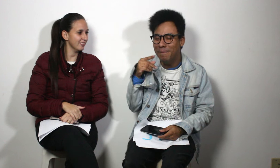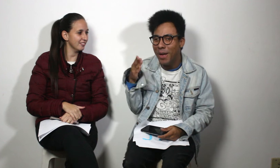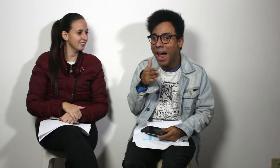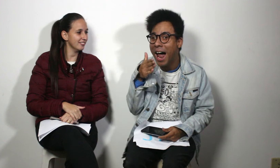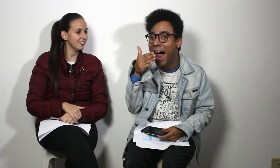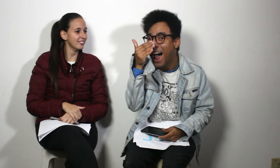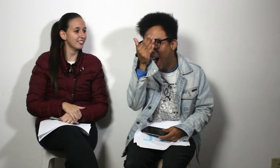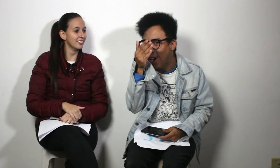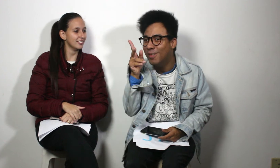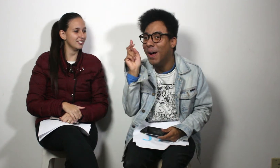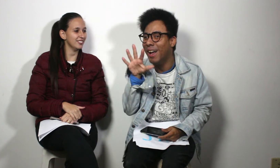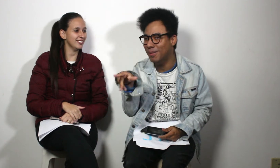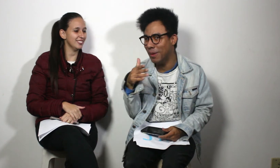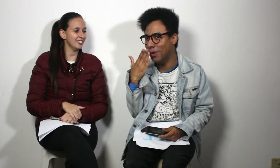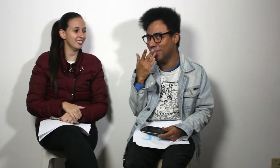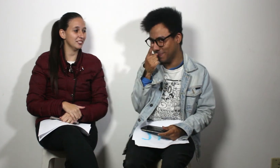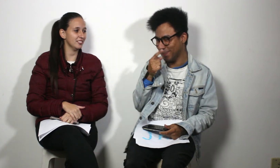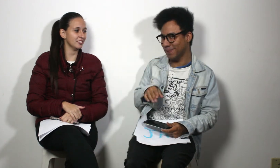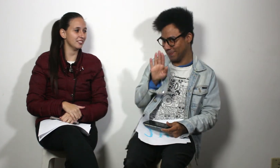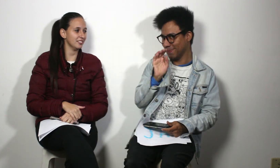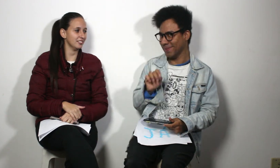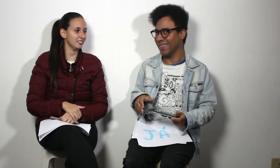Frente ele rouba doce kkk